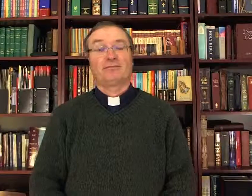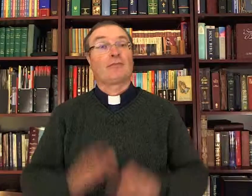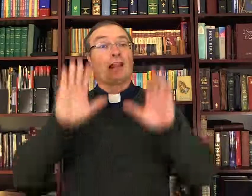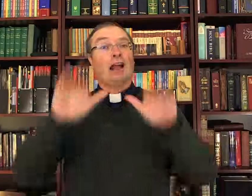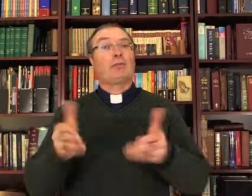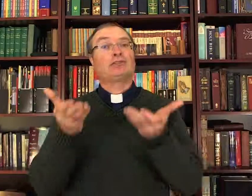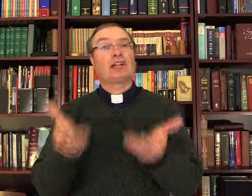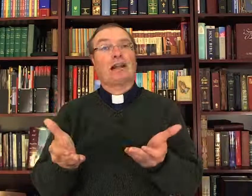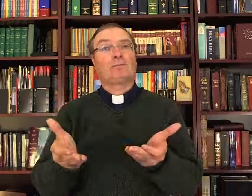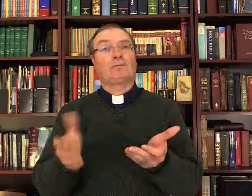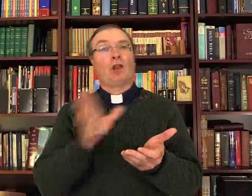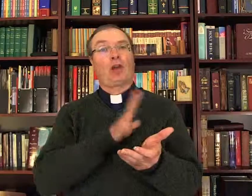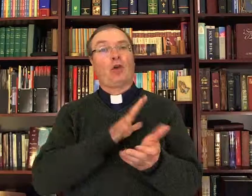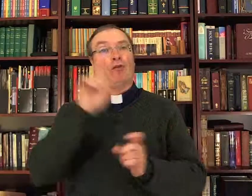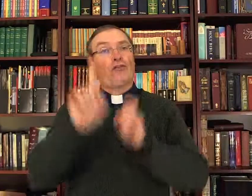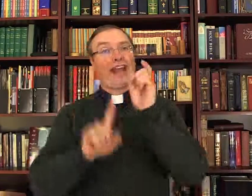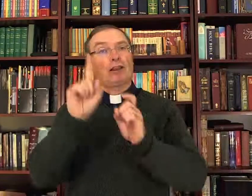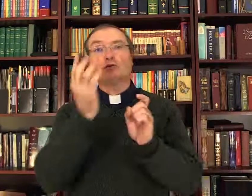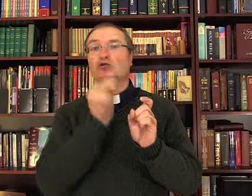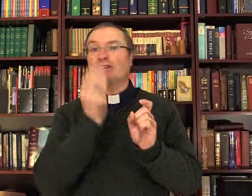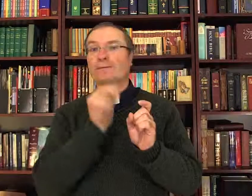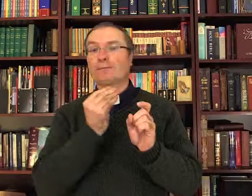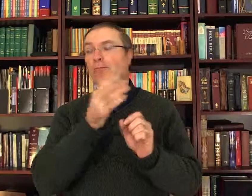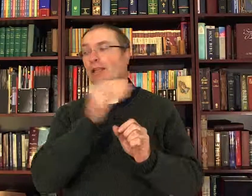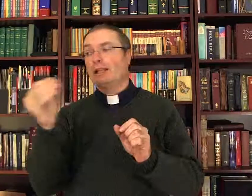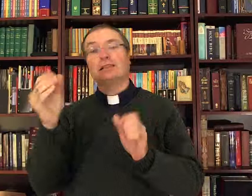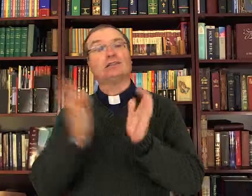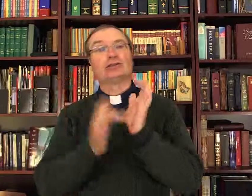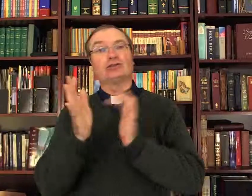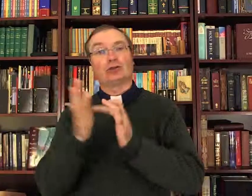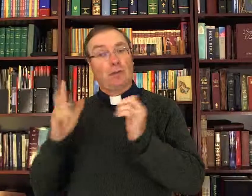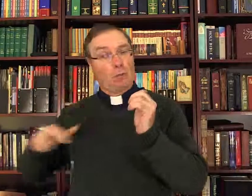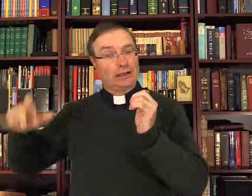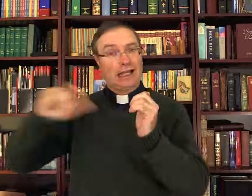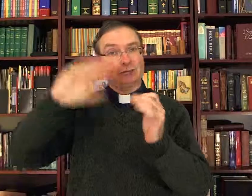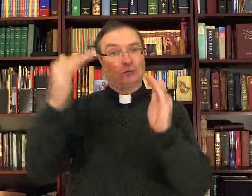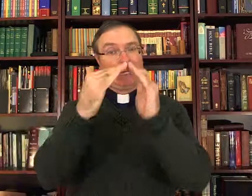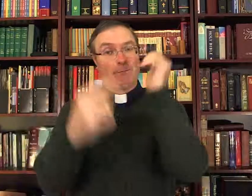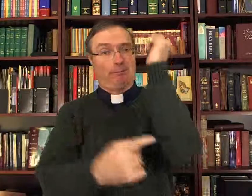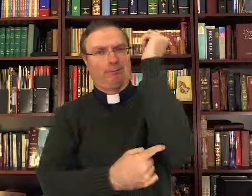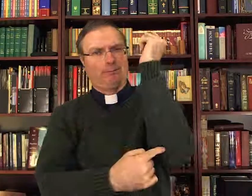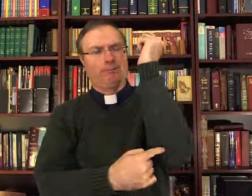Après cela, il y eut une fête juive et Jésus monta à Jérusalem.